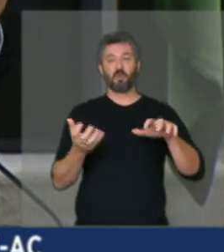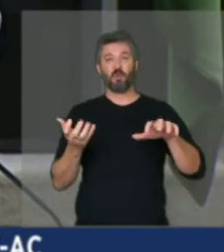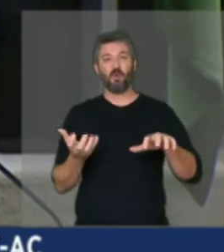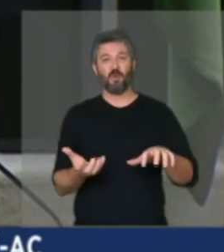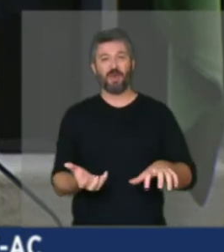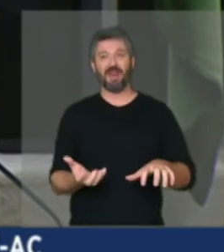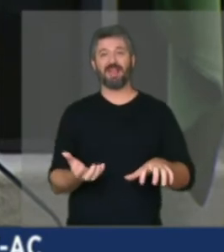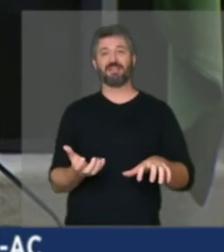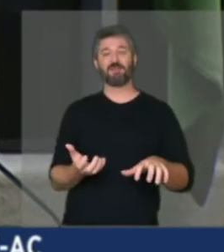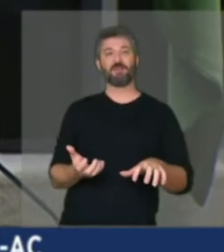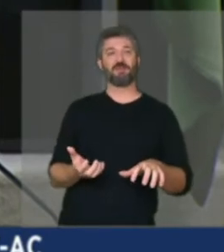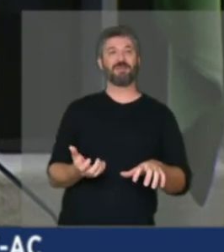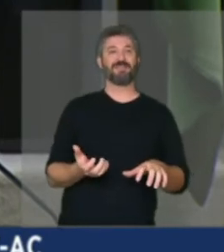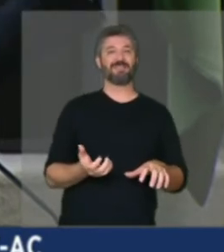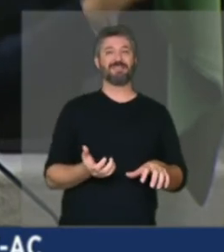ESTIVESSE RENUNCIANDO, RASGANDO DINHEIRO, RASGANDO